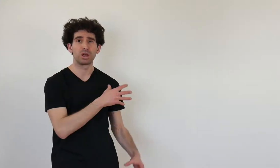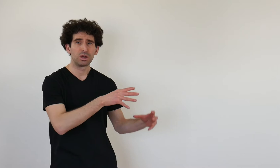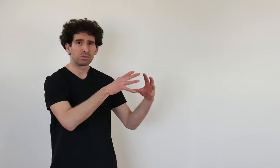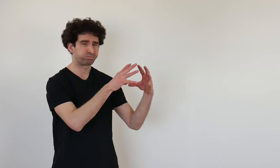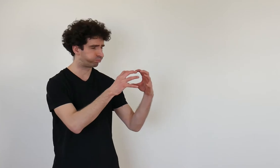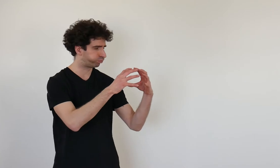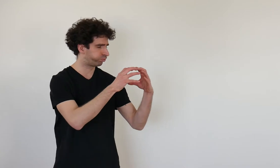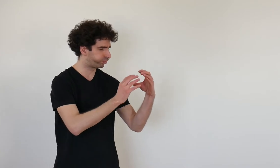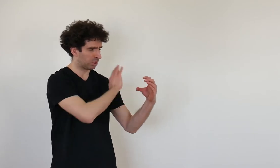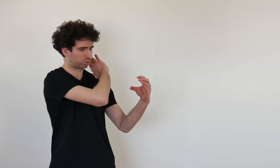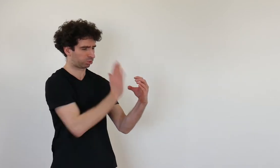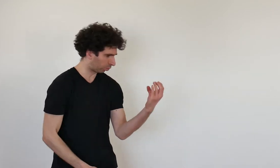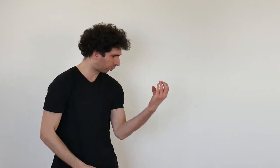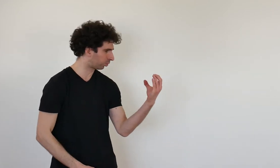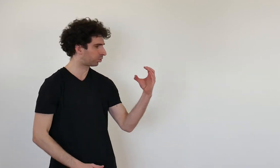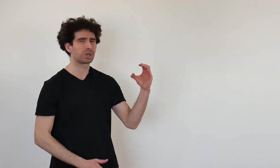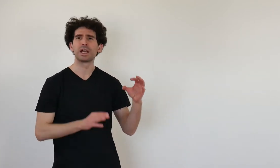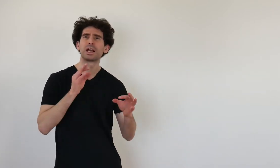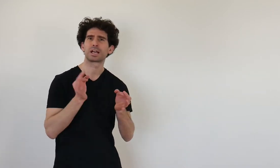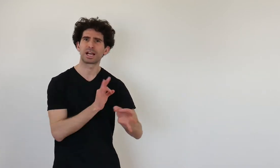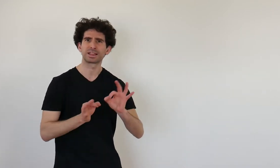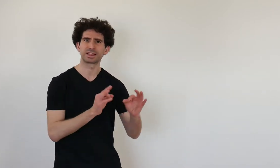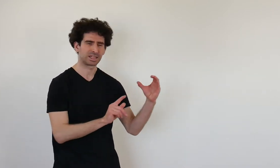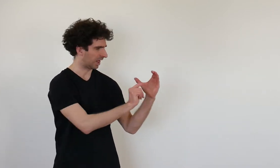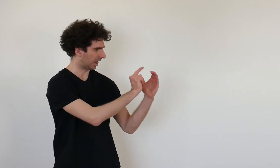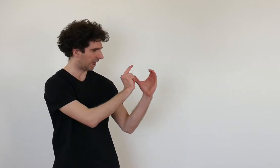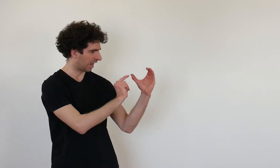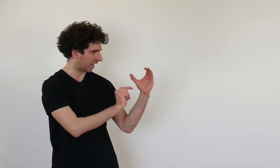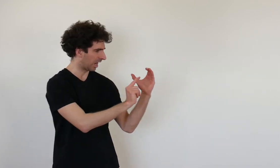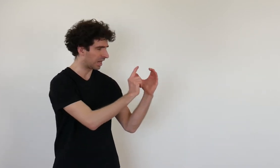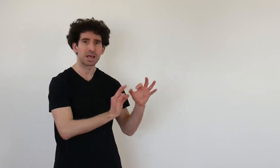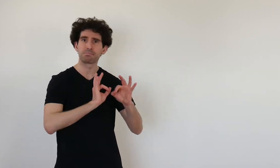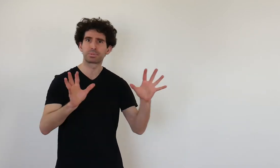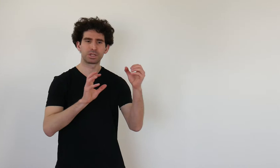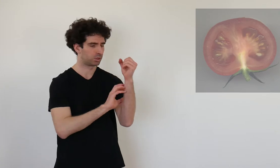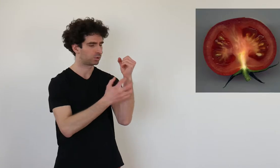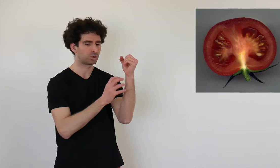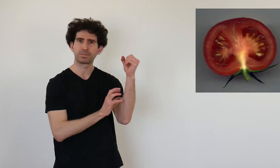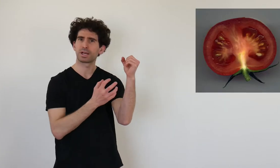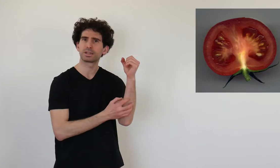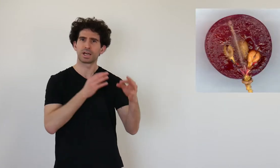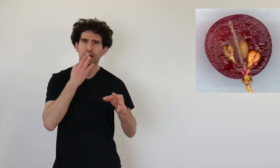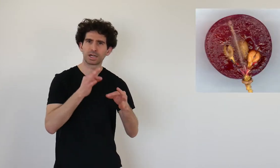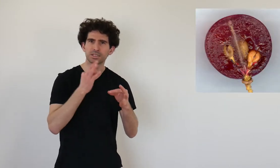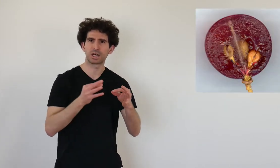Dans un fruit charnu, les graines peuvent être éparpillées comme les tomates, les raisins,